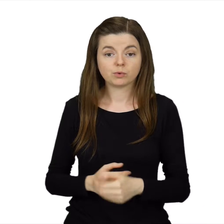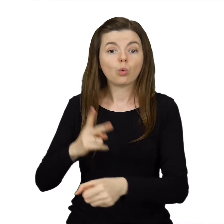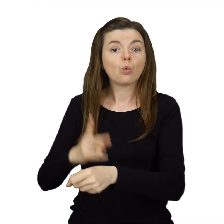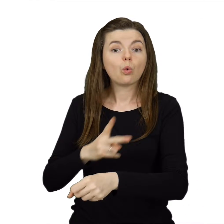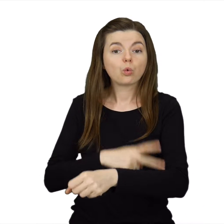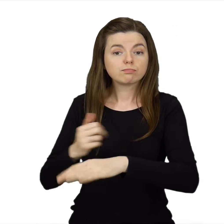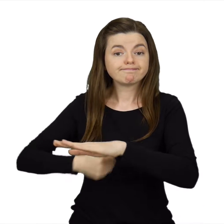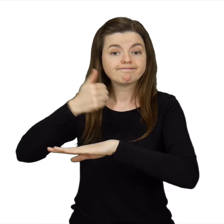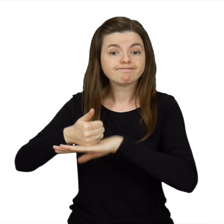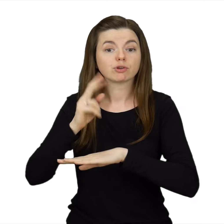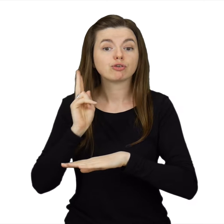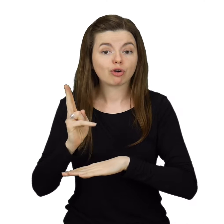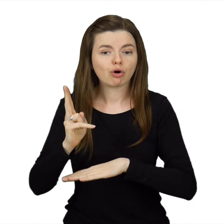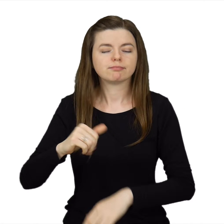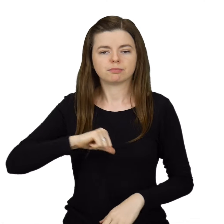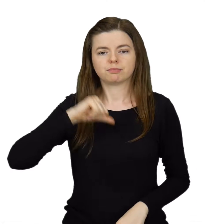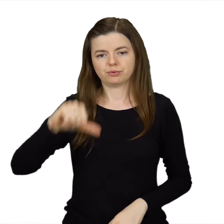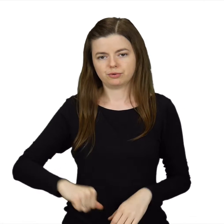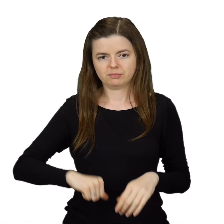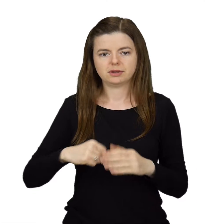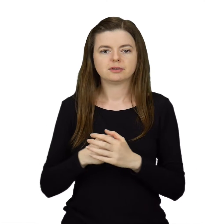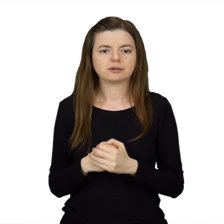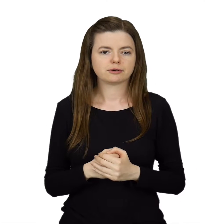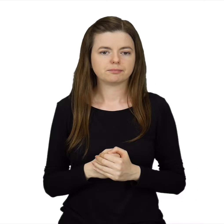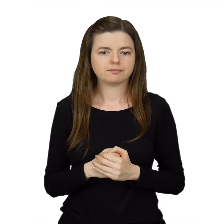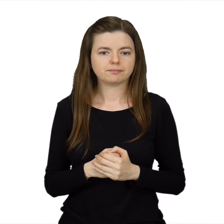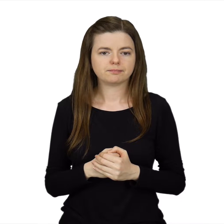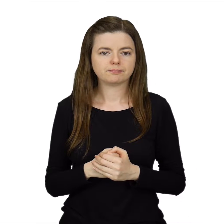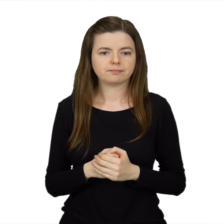Na czele urzędu stoi Burmistrz.